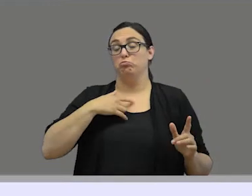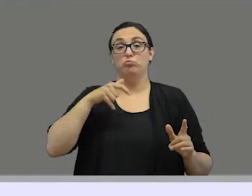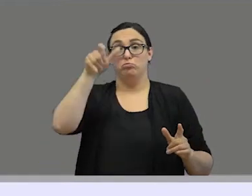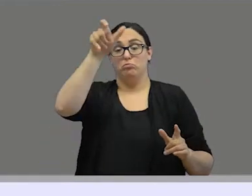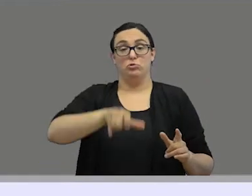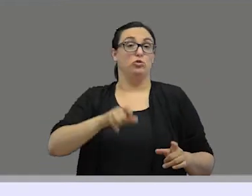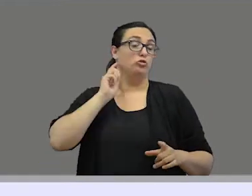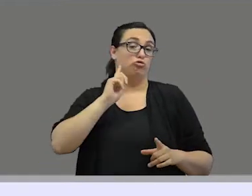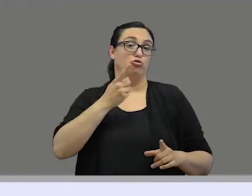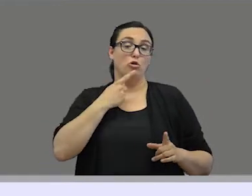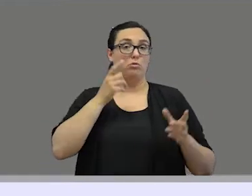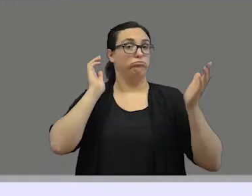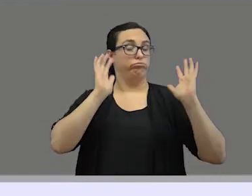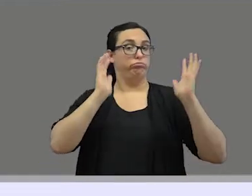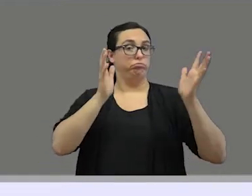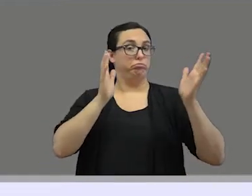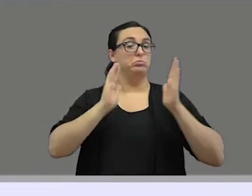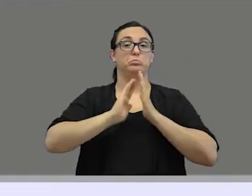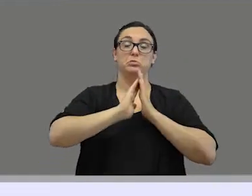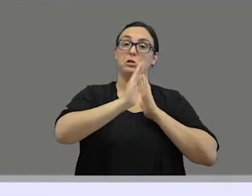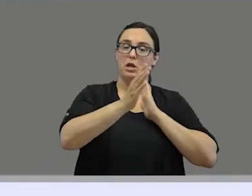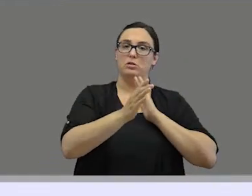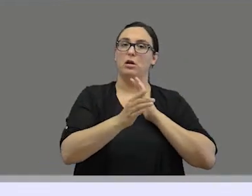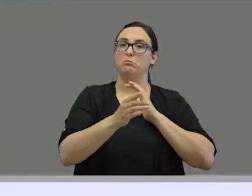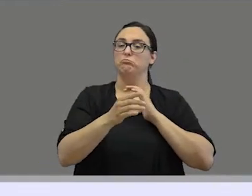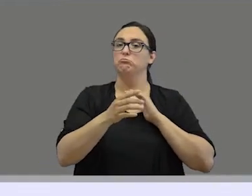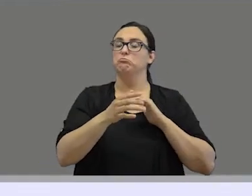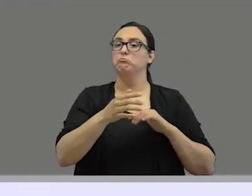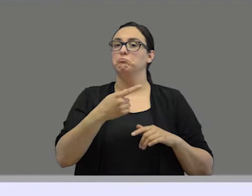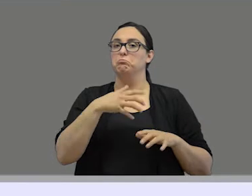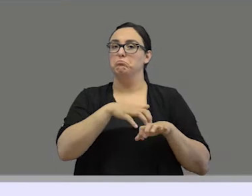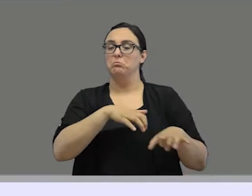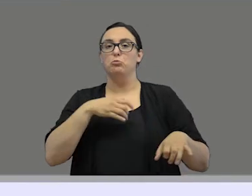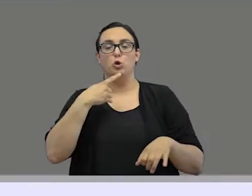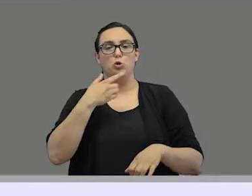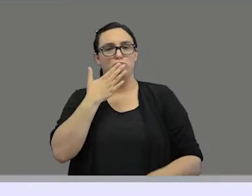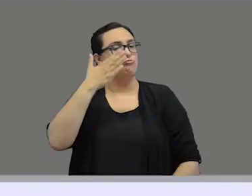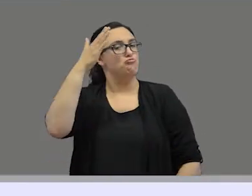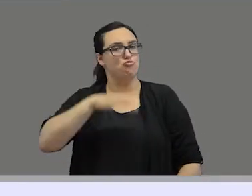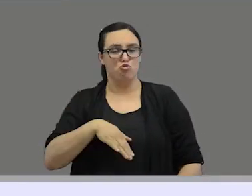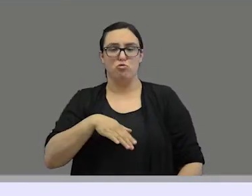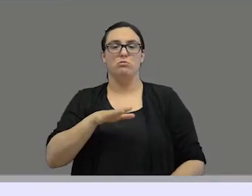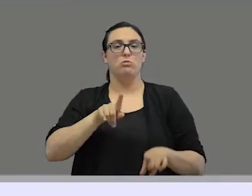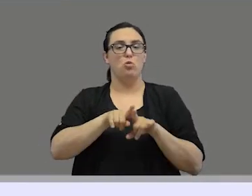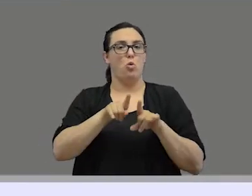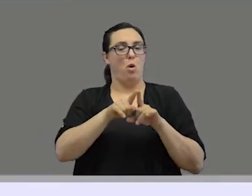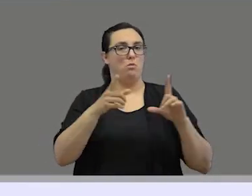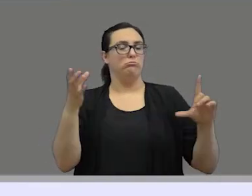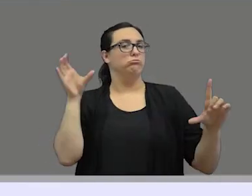wurden bereits als effektivste Methode beschrieben, um einen Gebärdensprecher auf den Bildschirm zu integrieren.